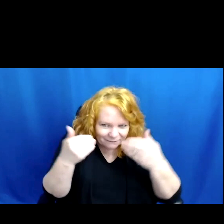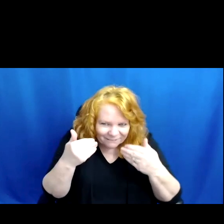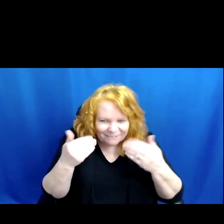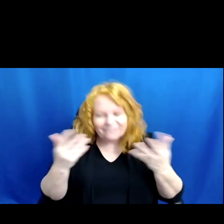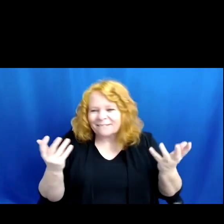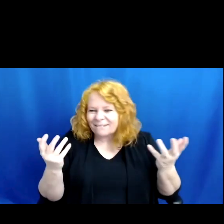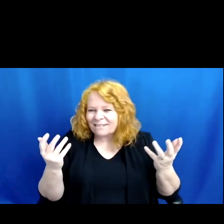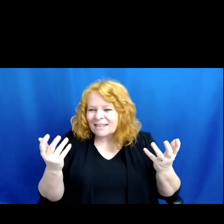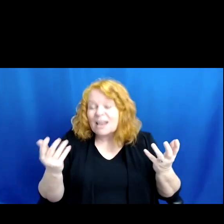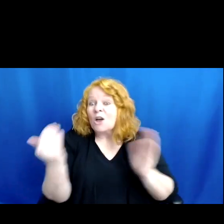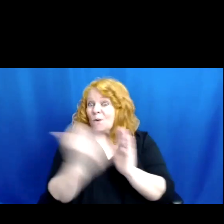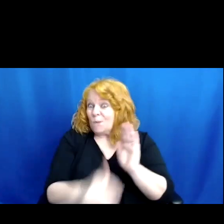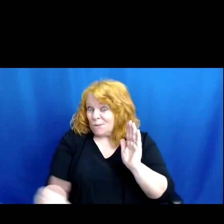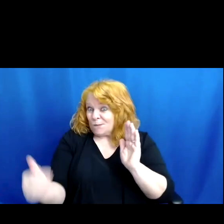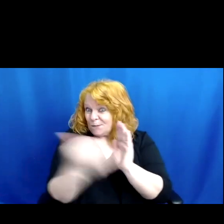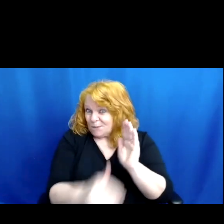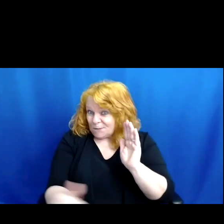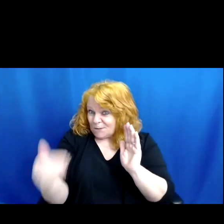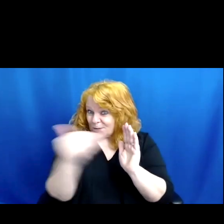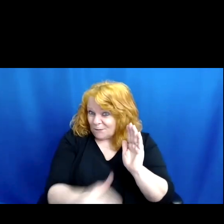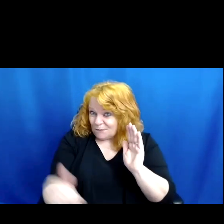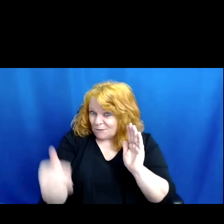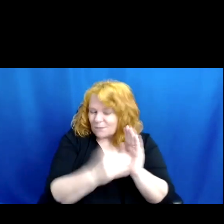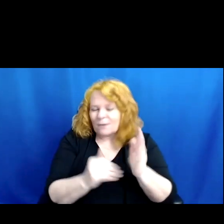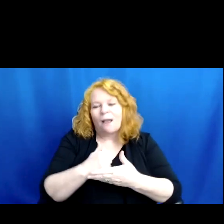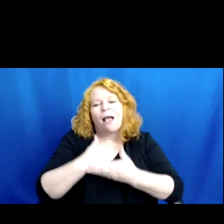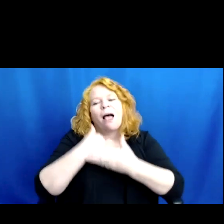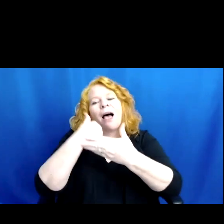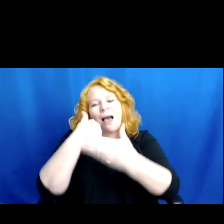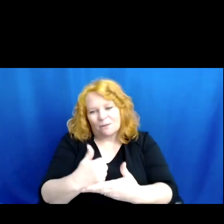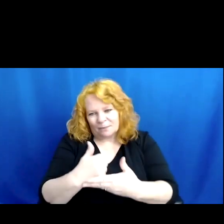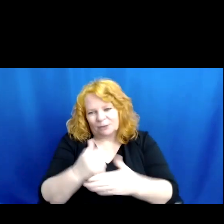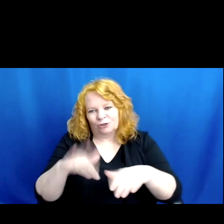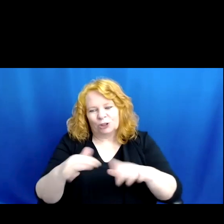Repetition is an important part of developing literacy skills.